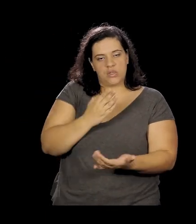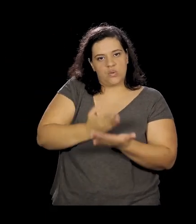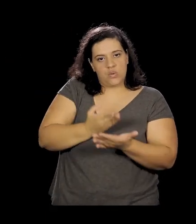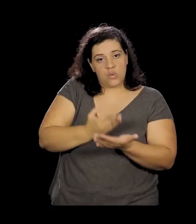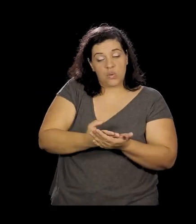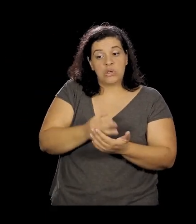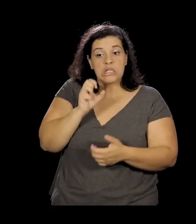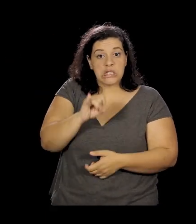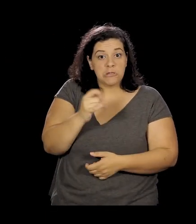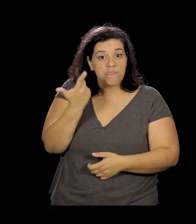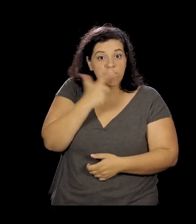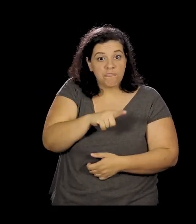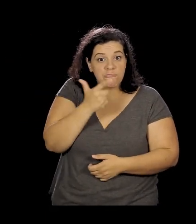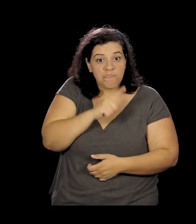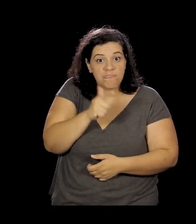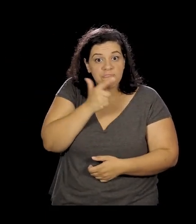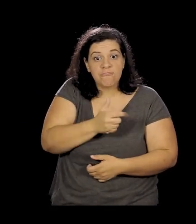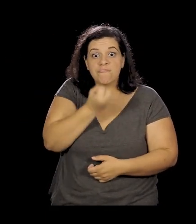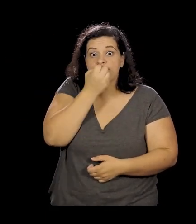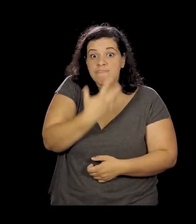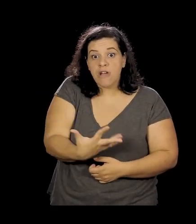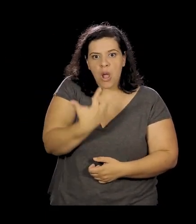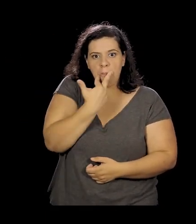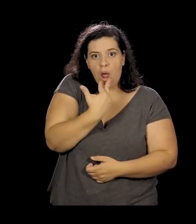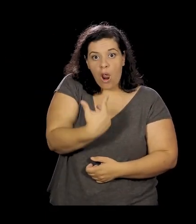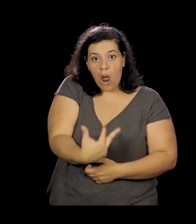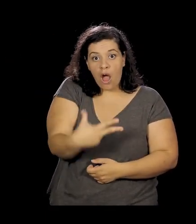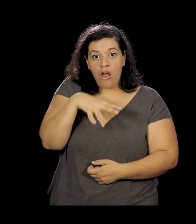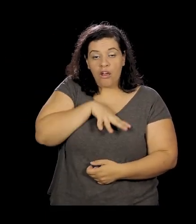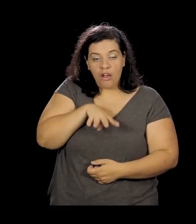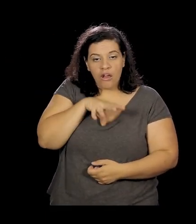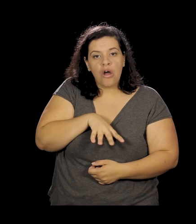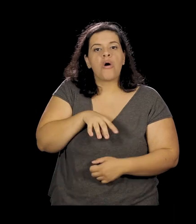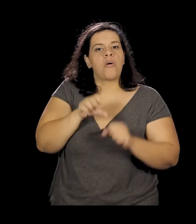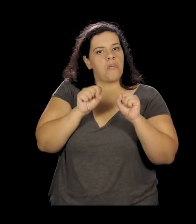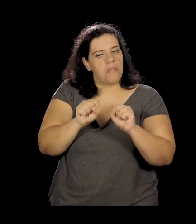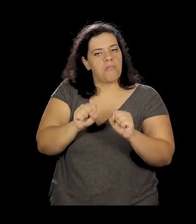Também, se eles atingirem um nível bastante alto de português,